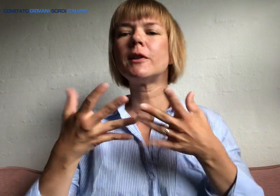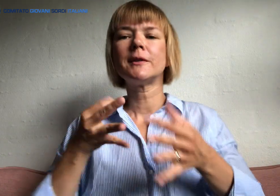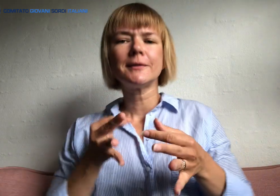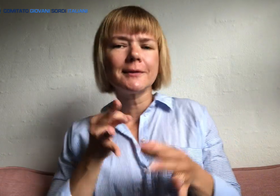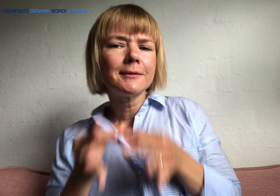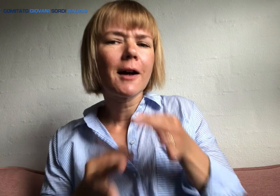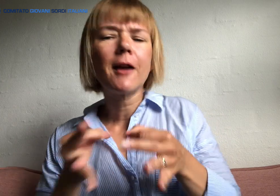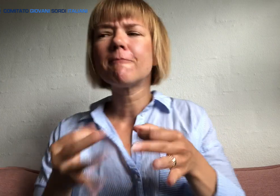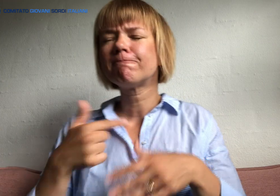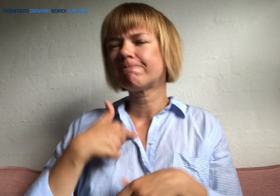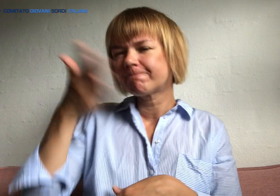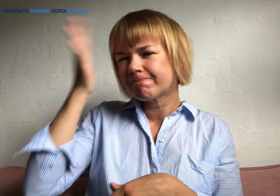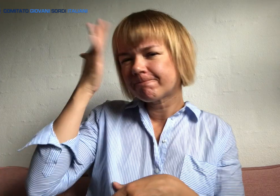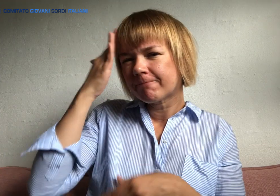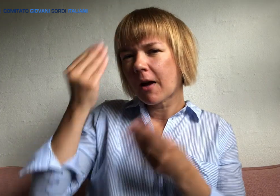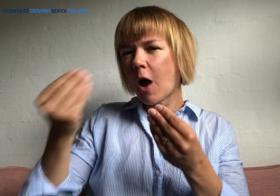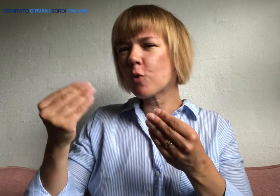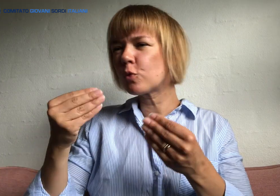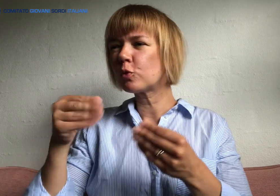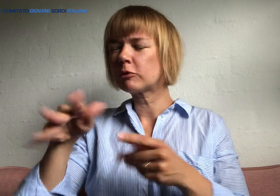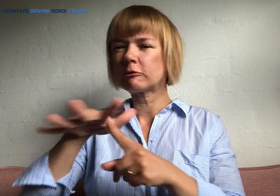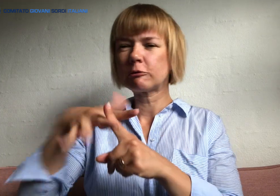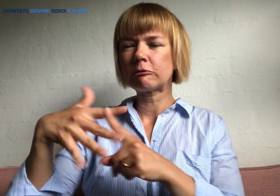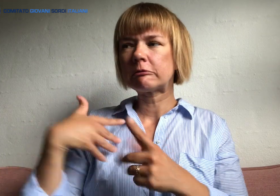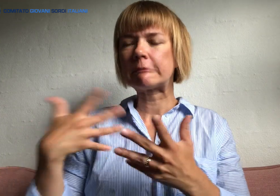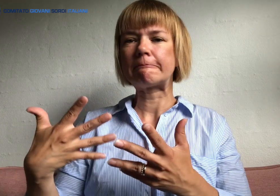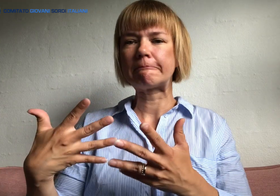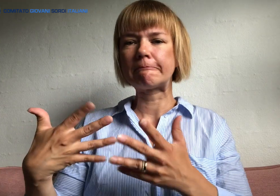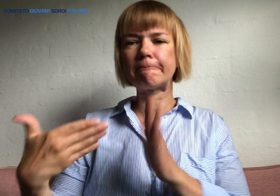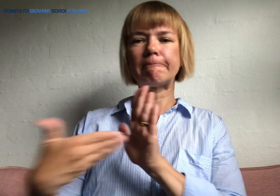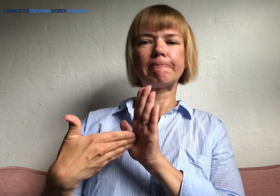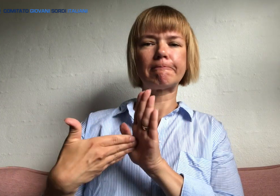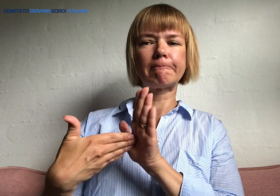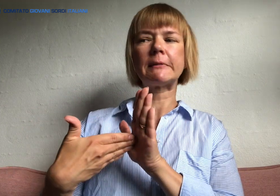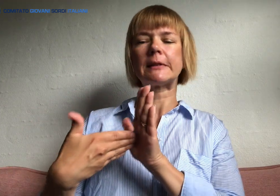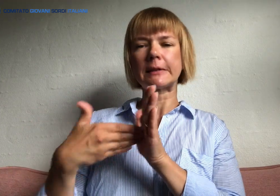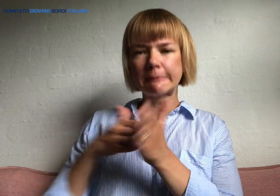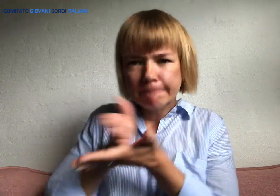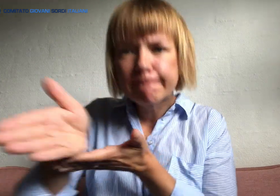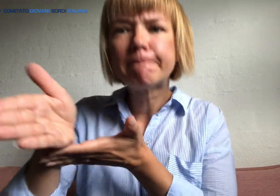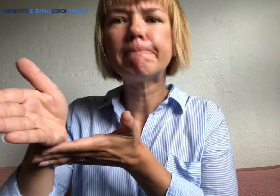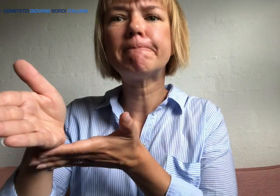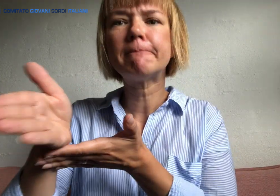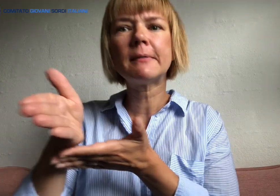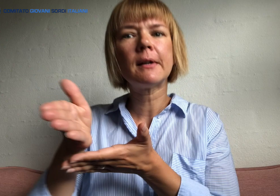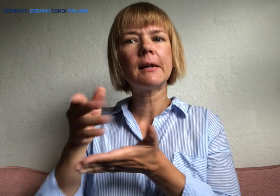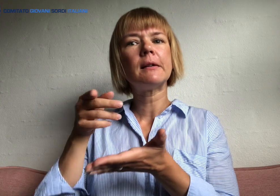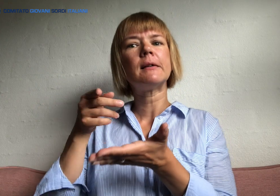e le strategie utili a superare gli ostacoli.